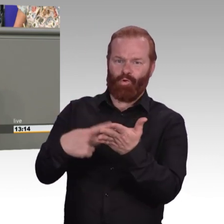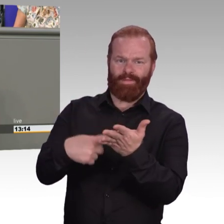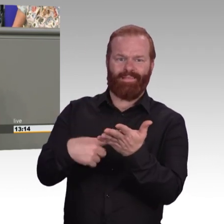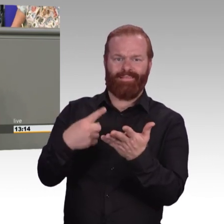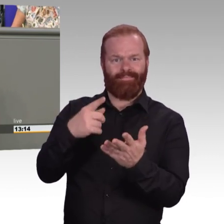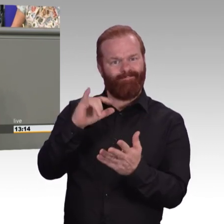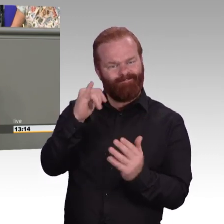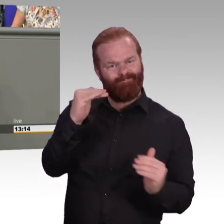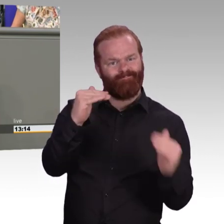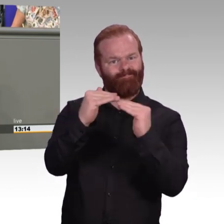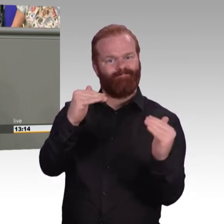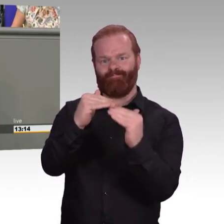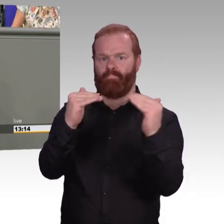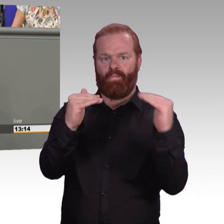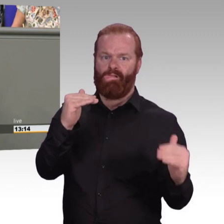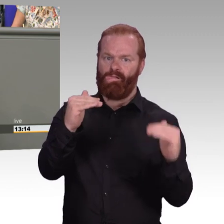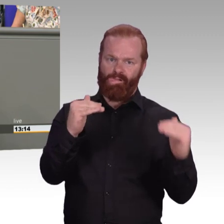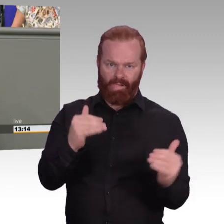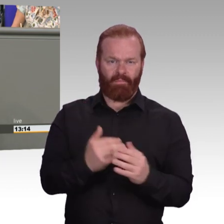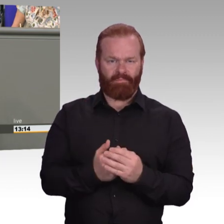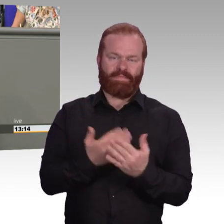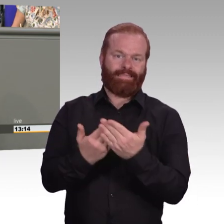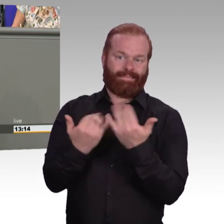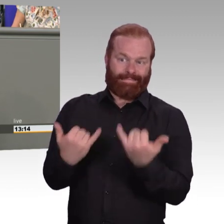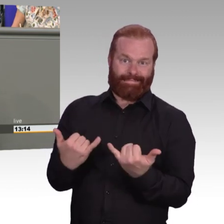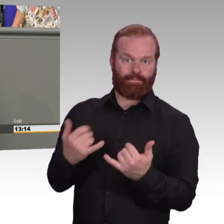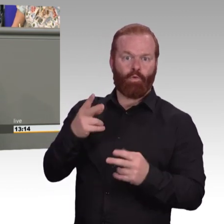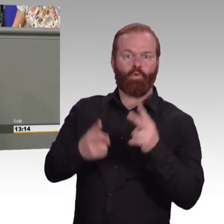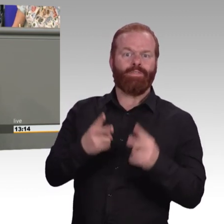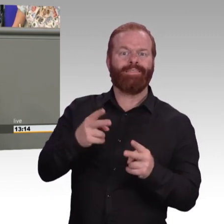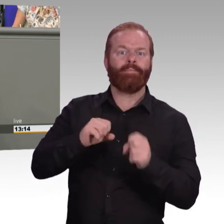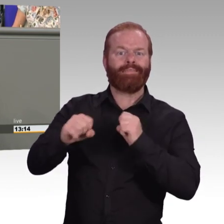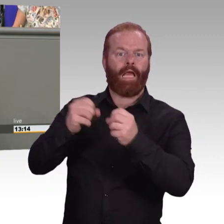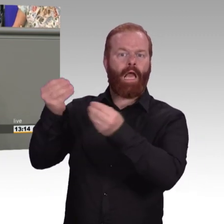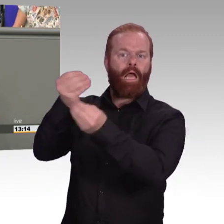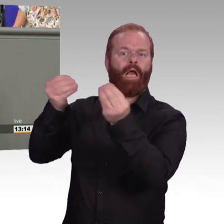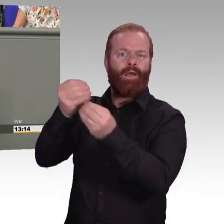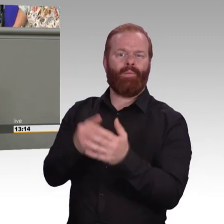als beispielsweise beim einfachen Diebstahl. Und es ist auch nicht akzeptabel, dass wir unseren Ermittlungsbehörden